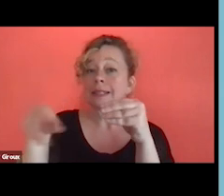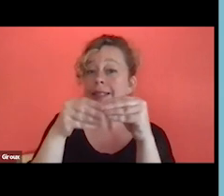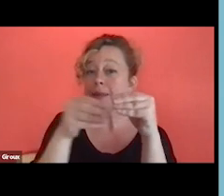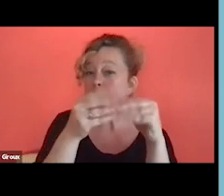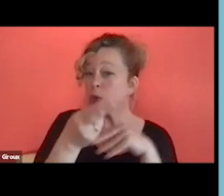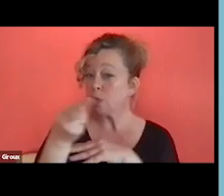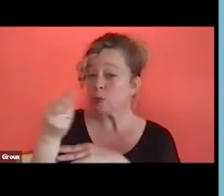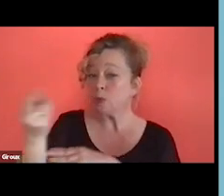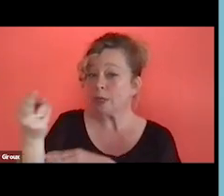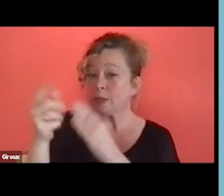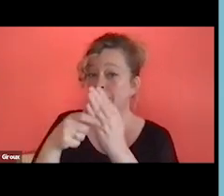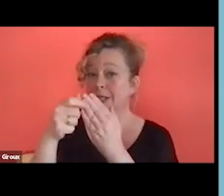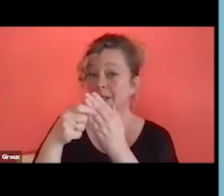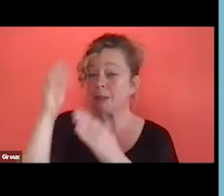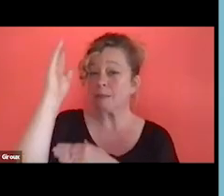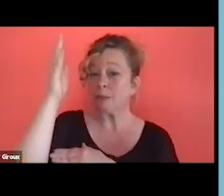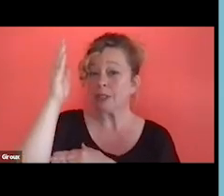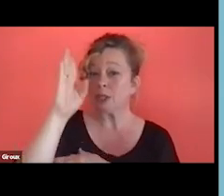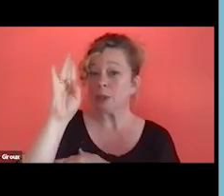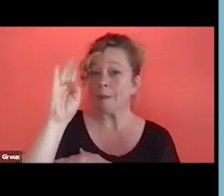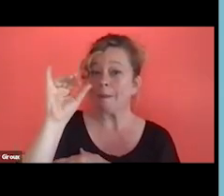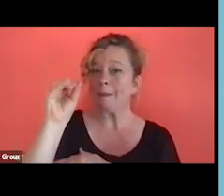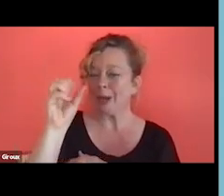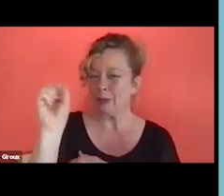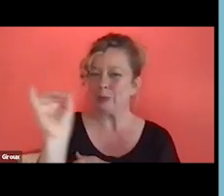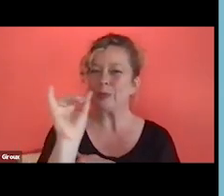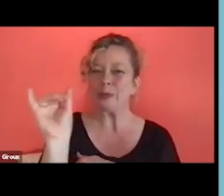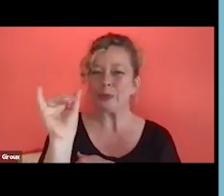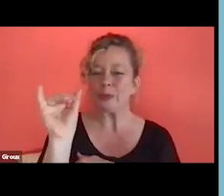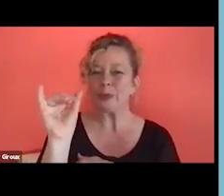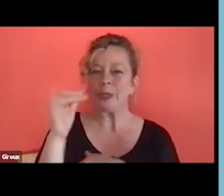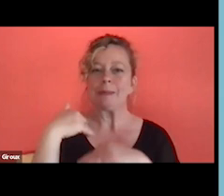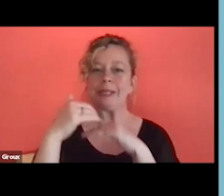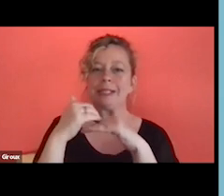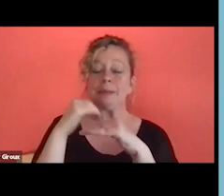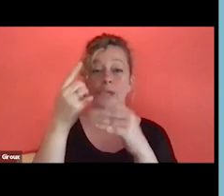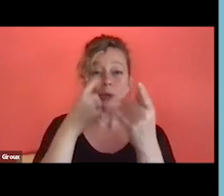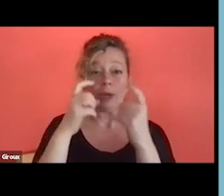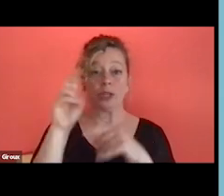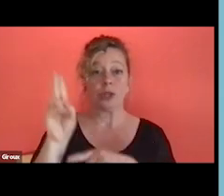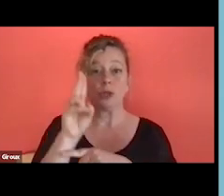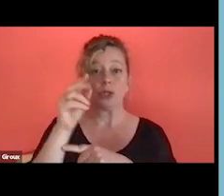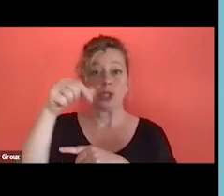y las biografías del presentador también. Envíennos sus preguntas mediante la función de preguntas y respuestas.